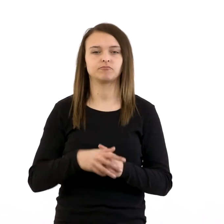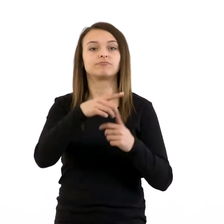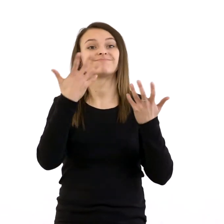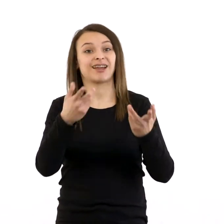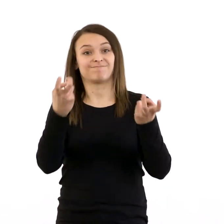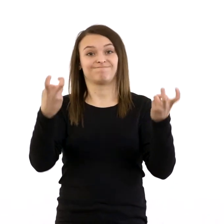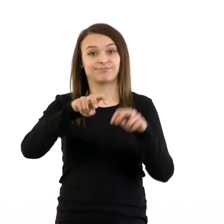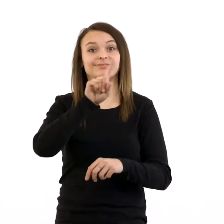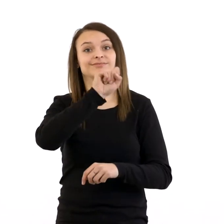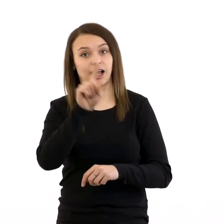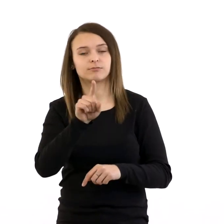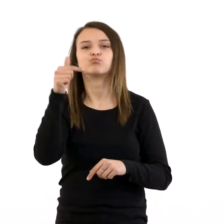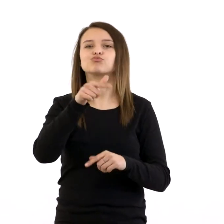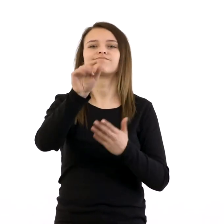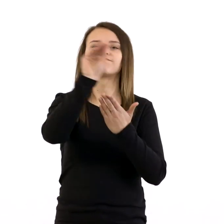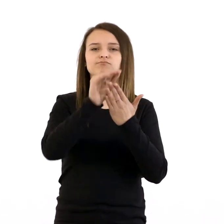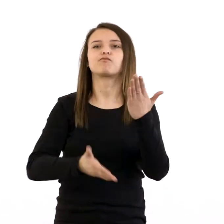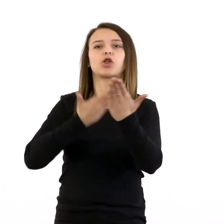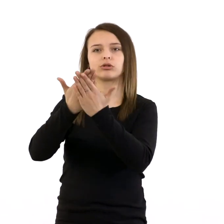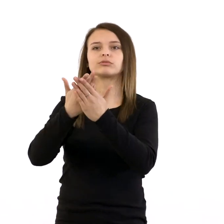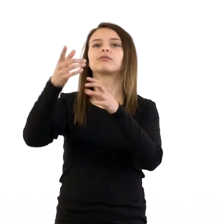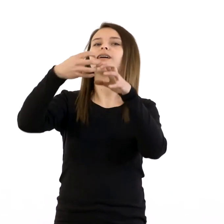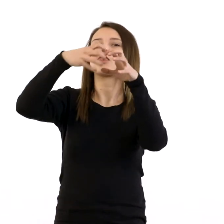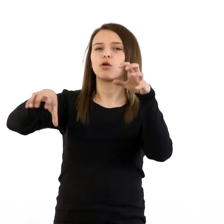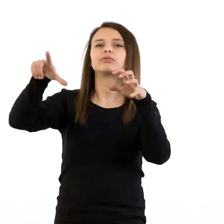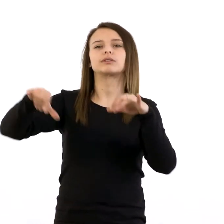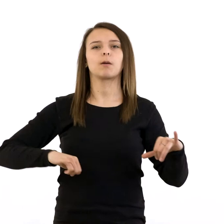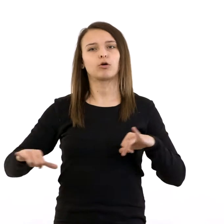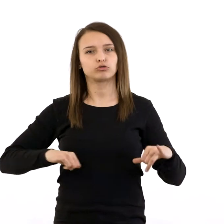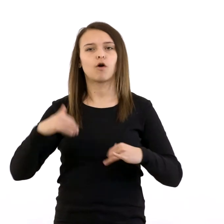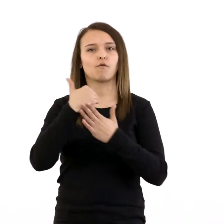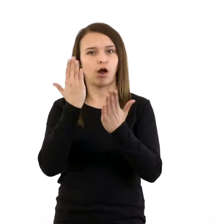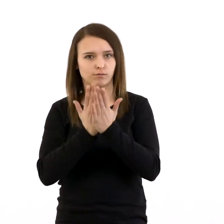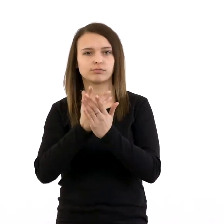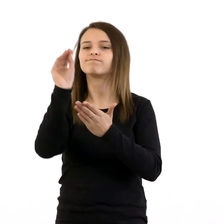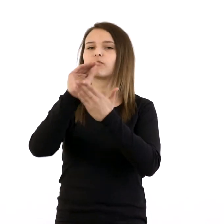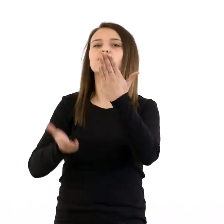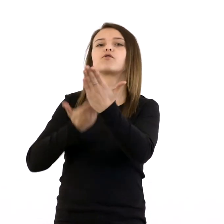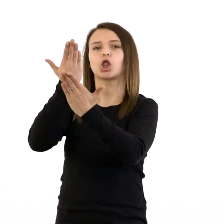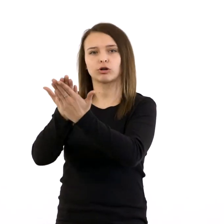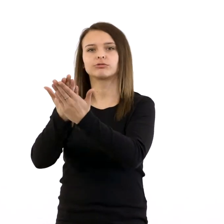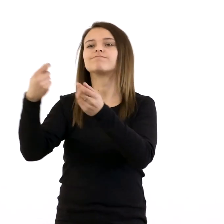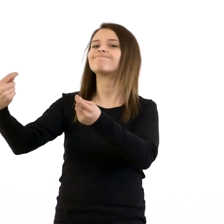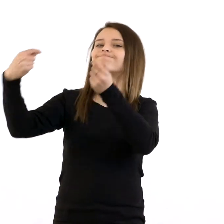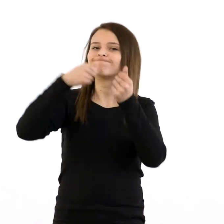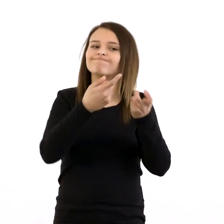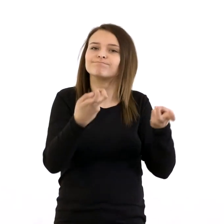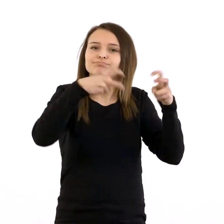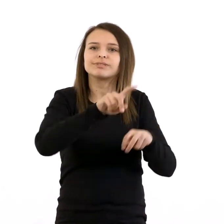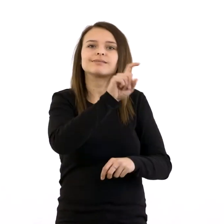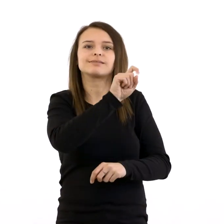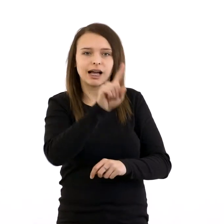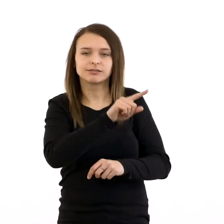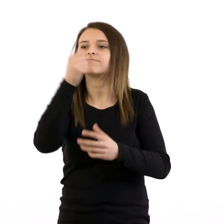Aby utworzyć ZAZ, należy złożyć do jednostki organizacyjnej samorządu województwa wniosek o dofinansowanie utworzenia ZAZ